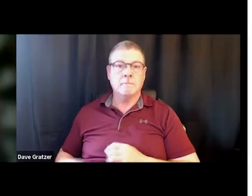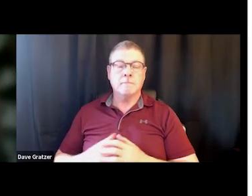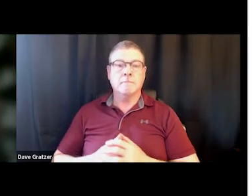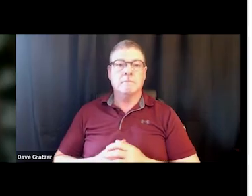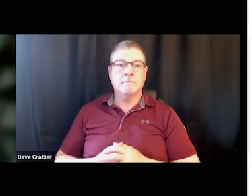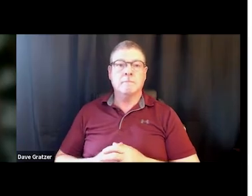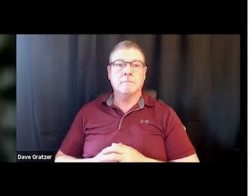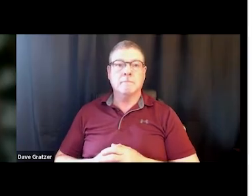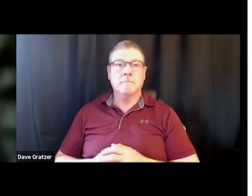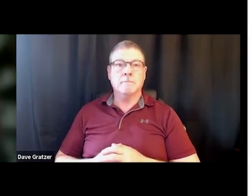Muy bien.